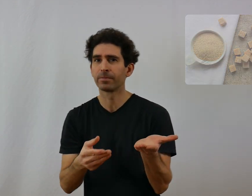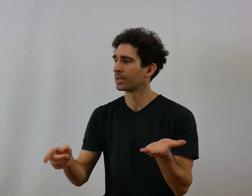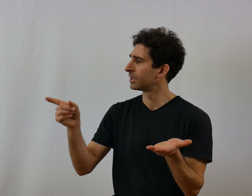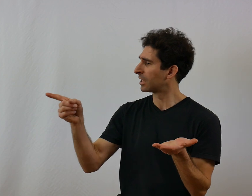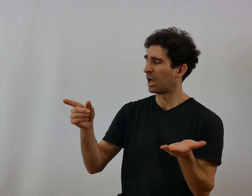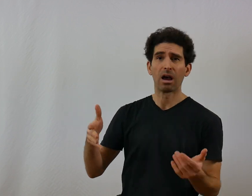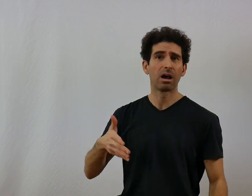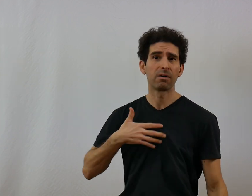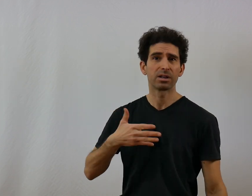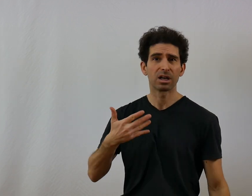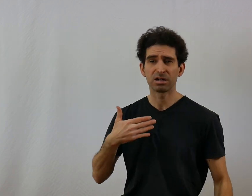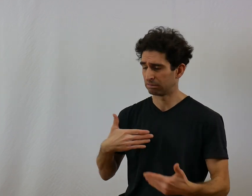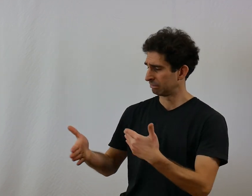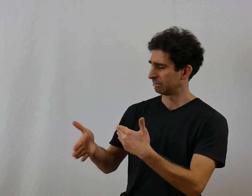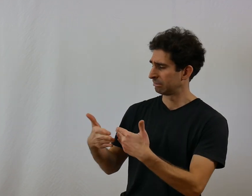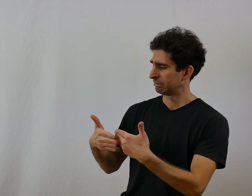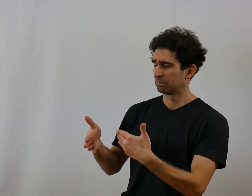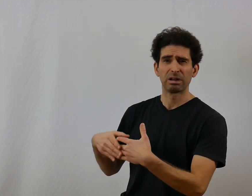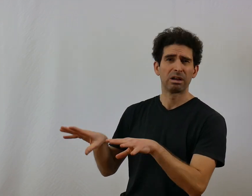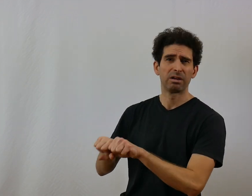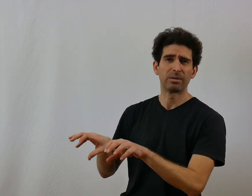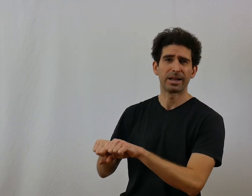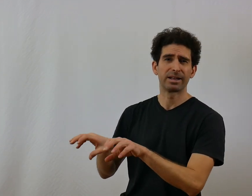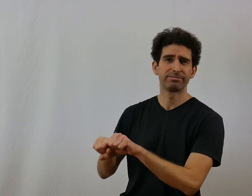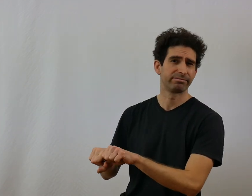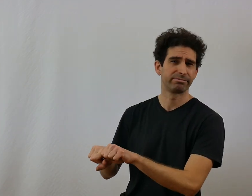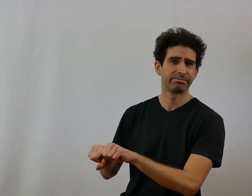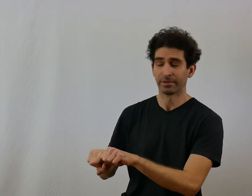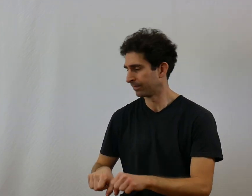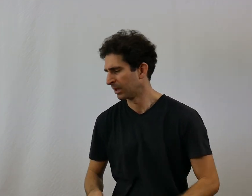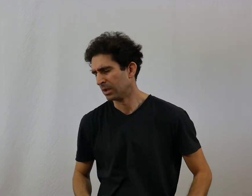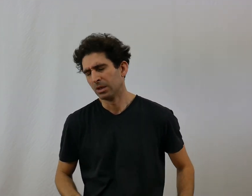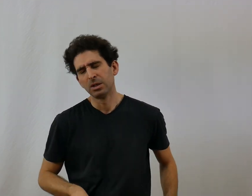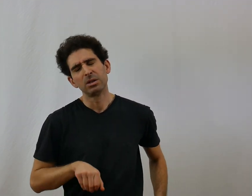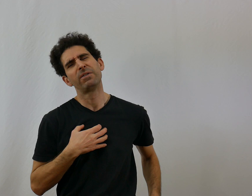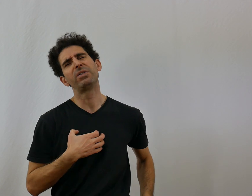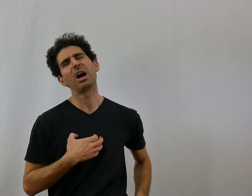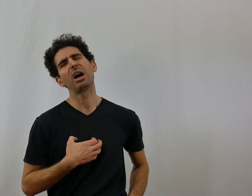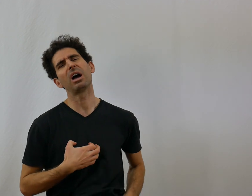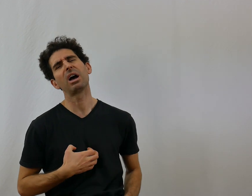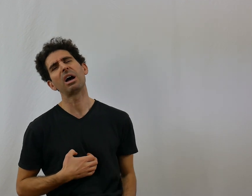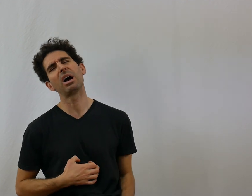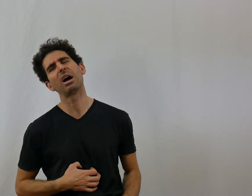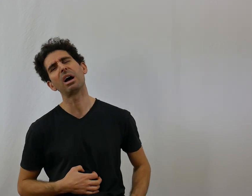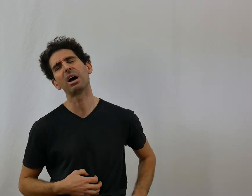tandis que le sucre blanc a l'avantage d'être produit à côté. J'ai faiiiiiim.